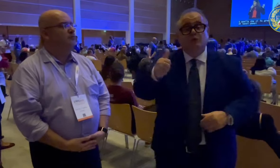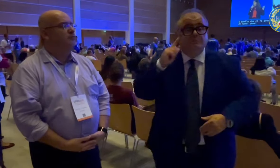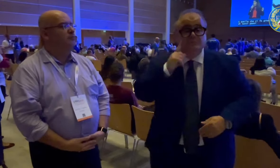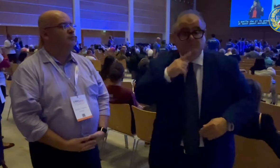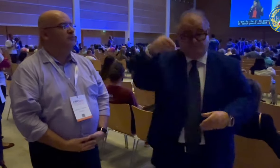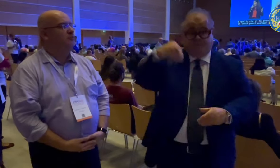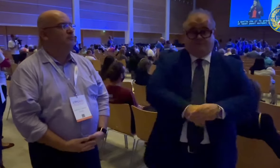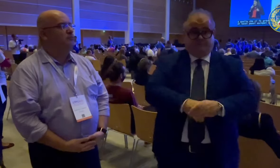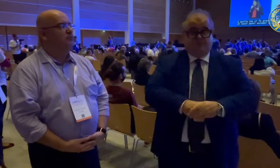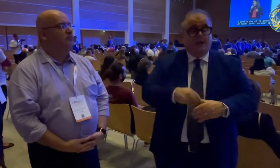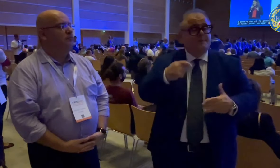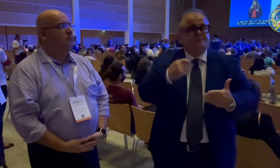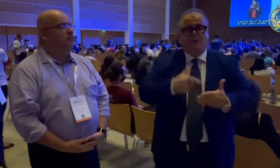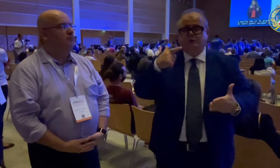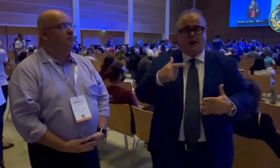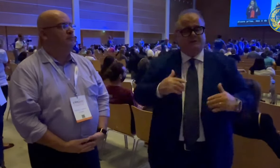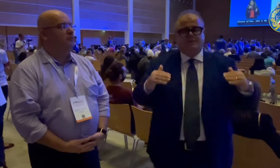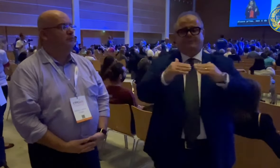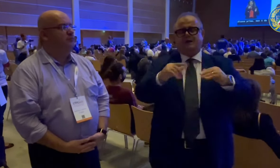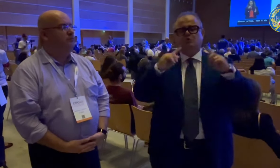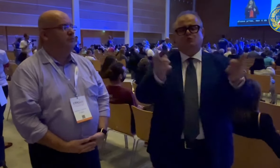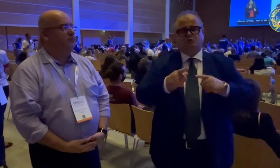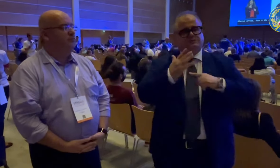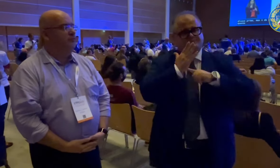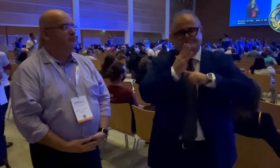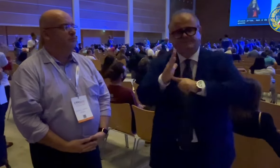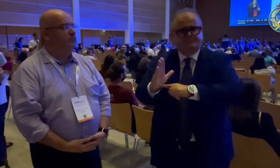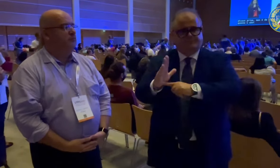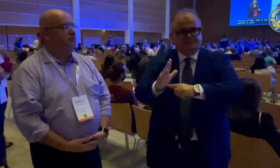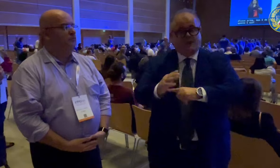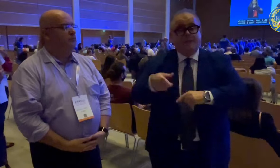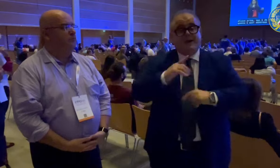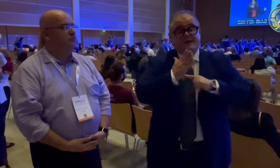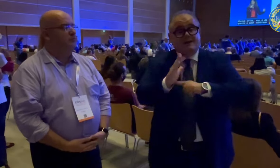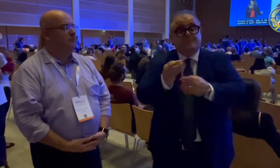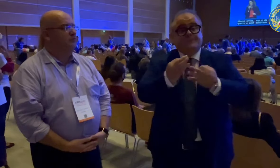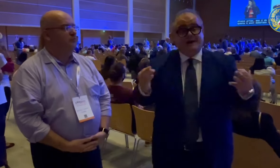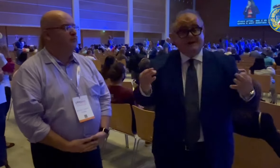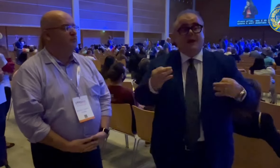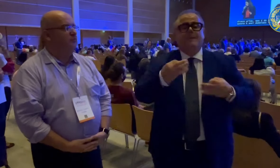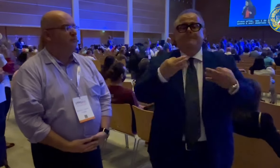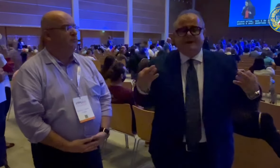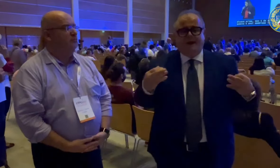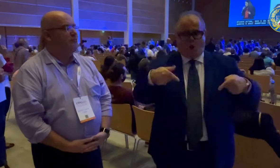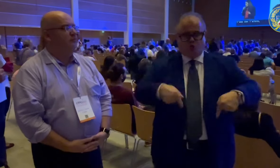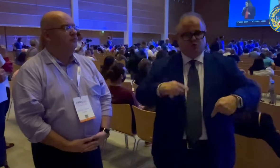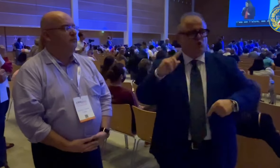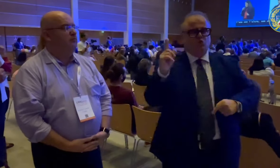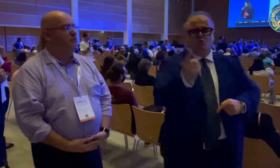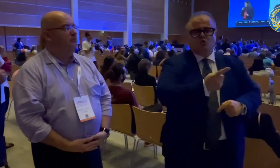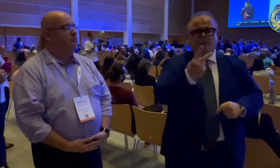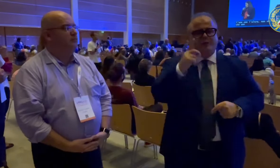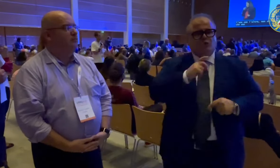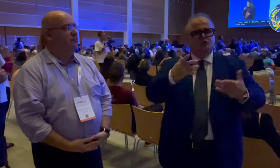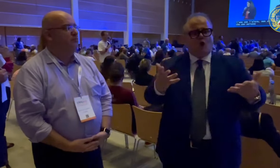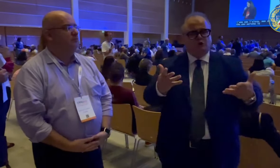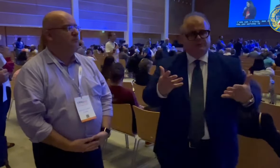questo è fondamentale per far sì che le persone sorde siano considerate al pari di tutte le persone con disabilità per mostrare che ci sono.